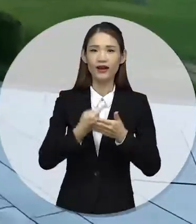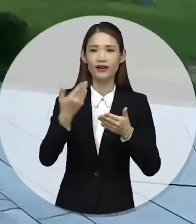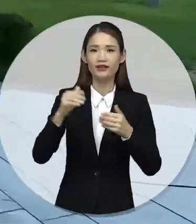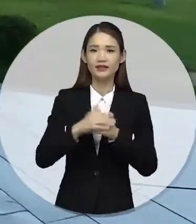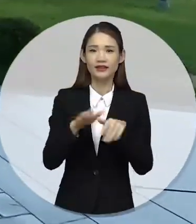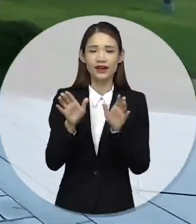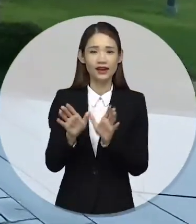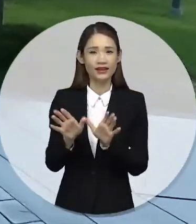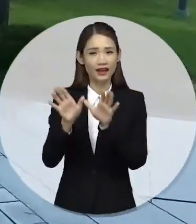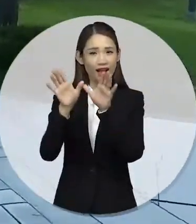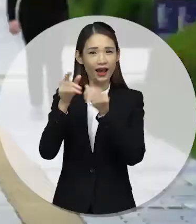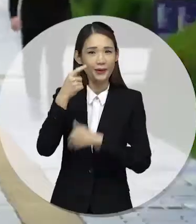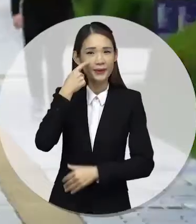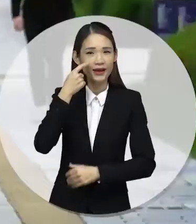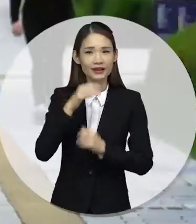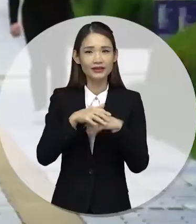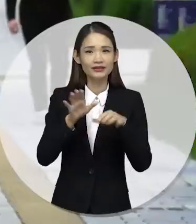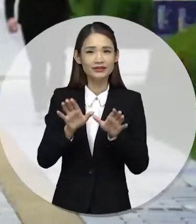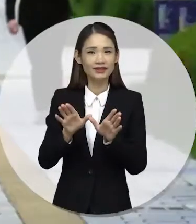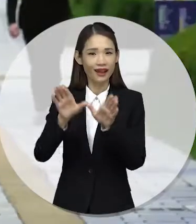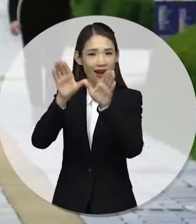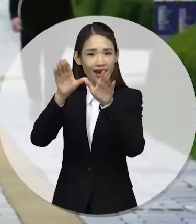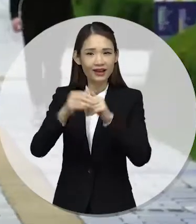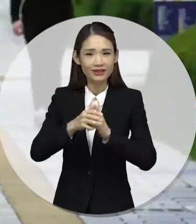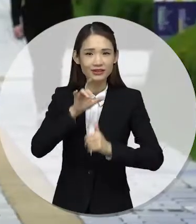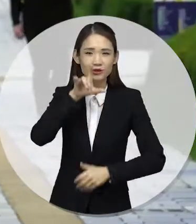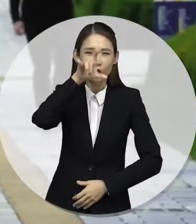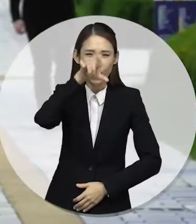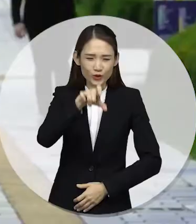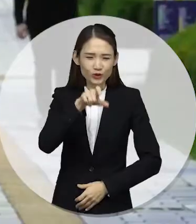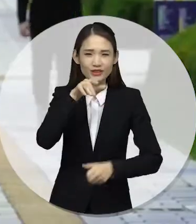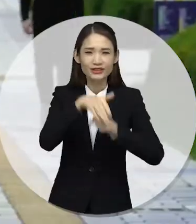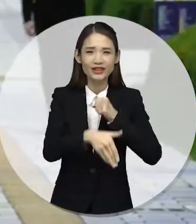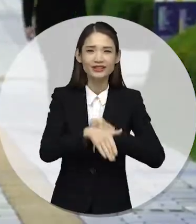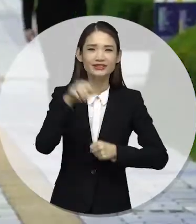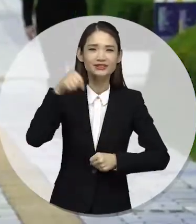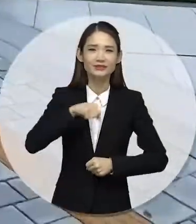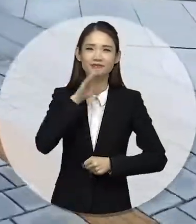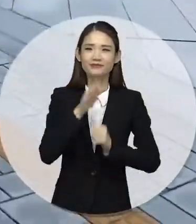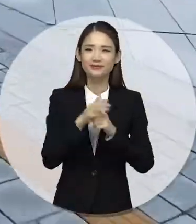김소희 : 한번 날아줘야지. 날아줘! 김한솔 : 독수리가 상징이라?/ 김소희 : 어! 날아줘!